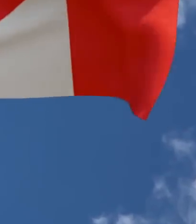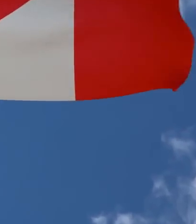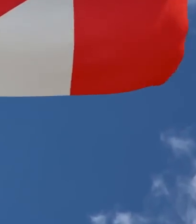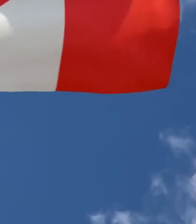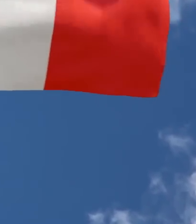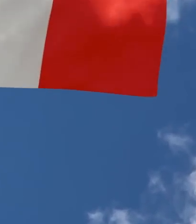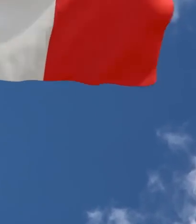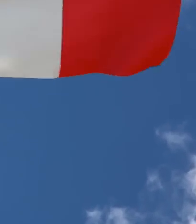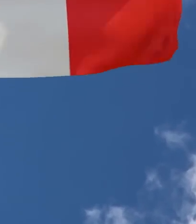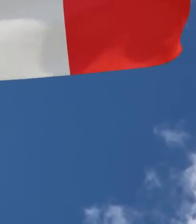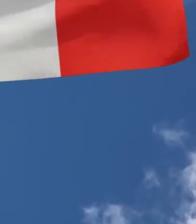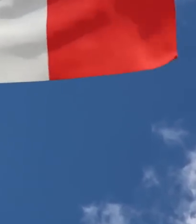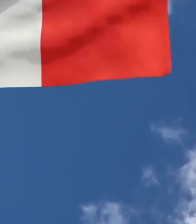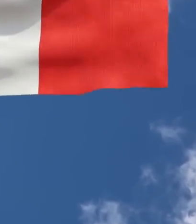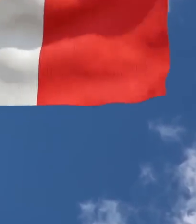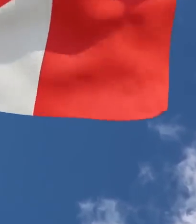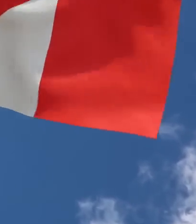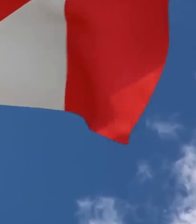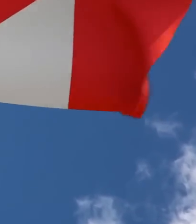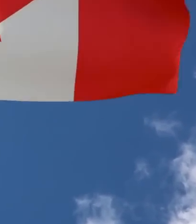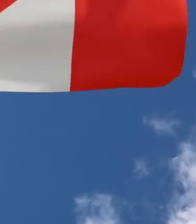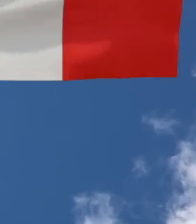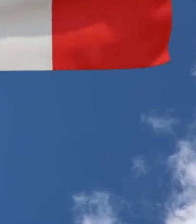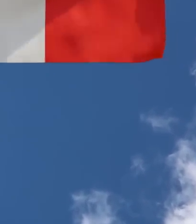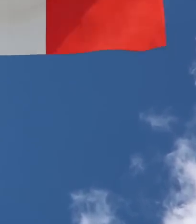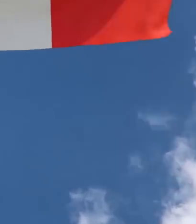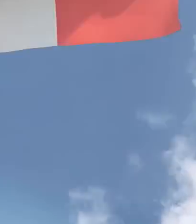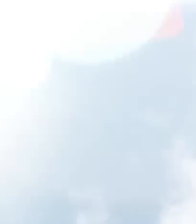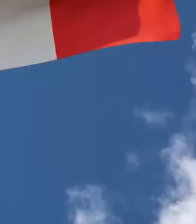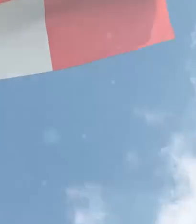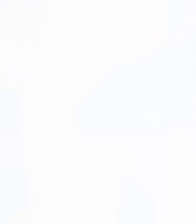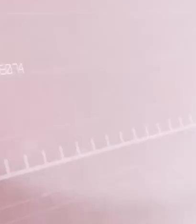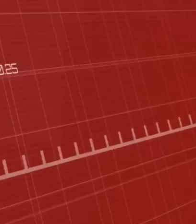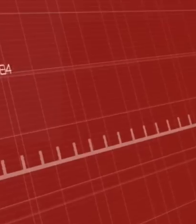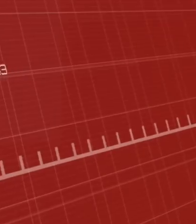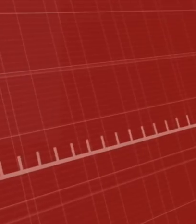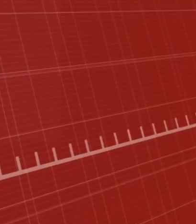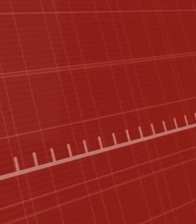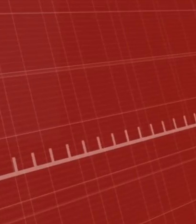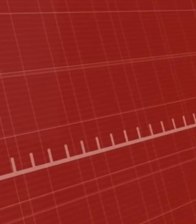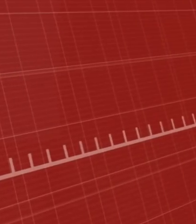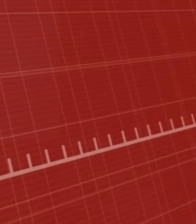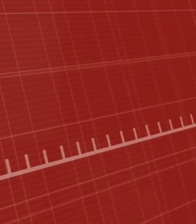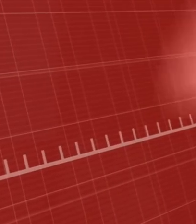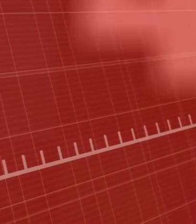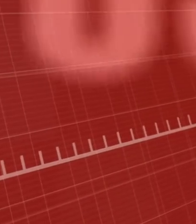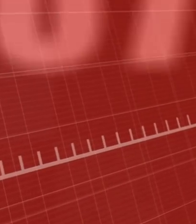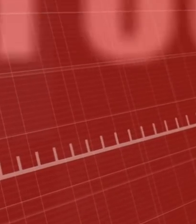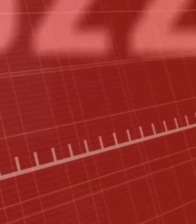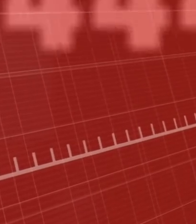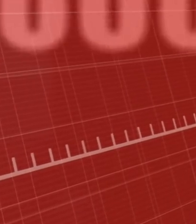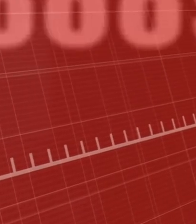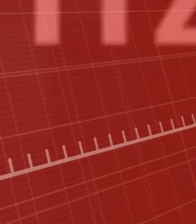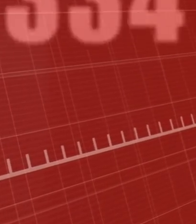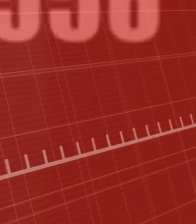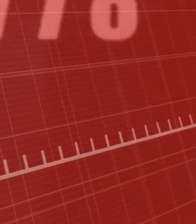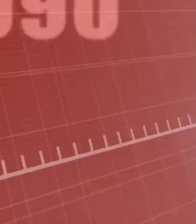país México Canadá y China derrumbó a los mercados en estado de pánico ante la posibilidad de que